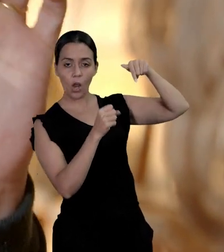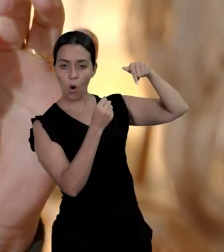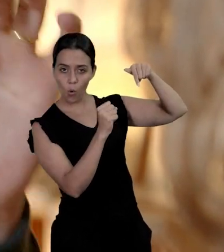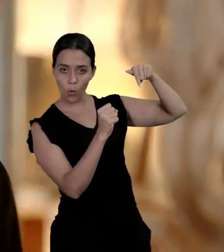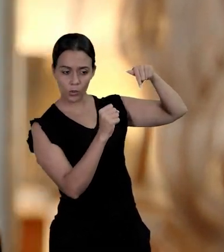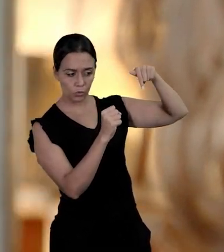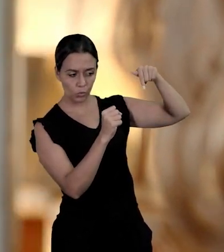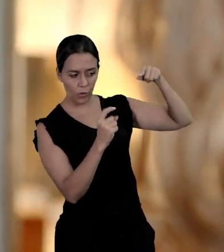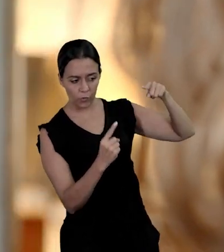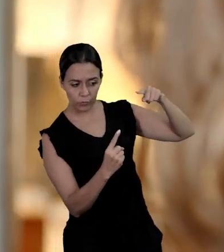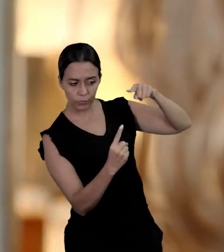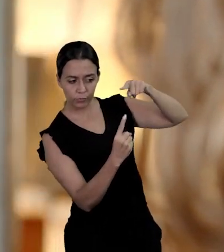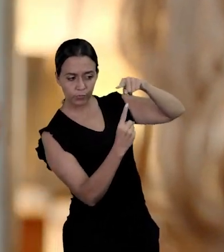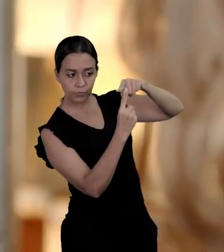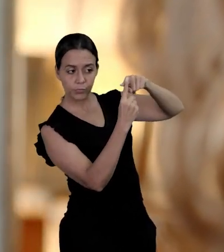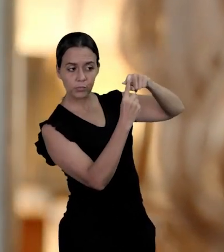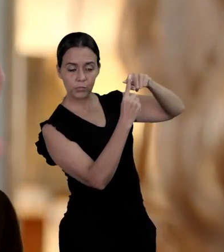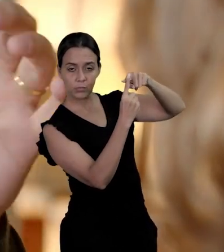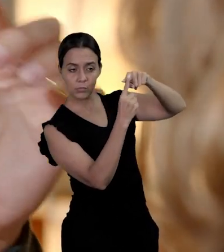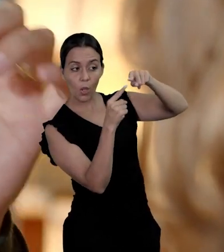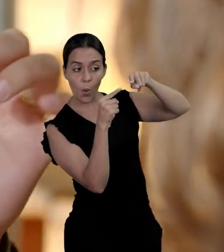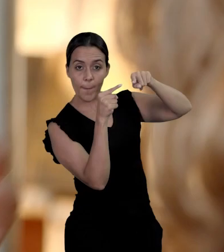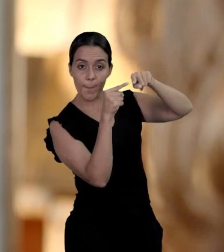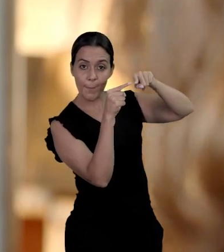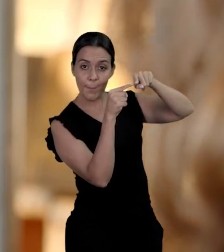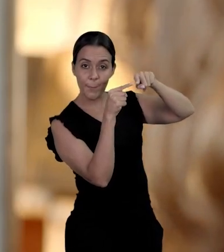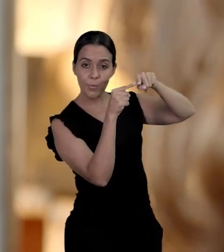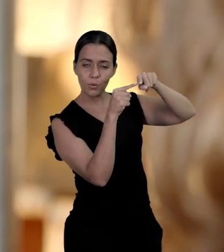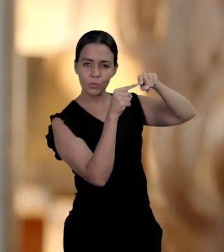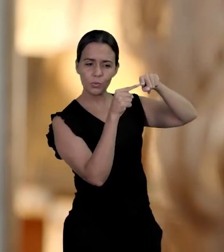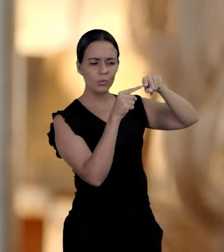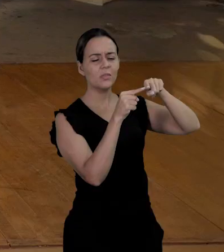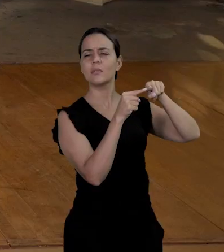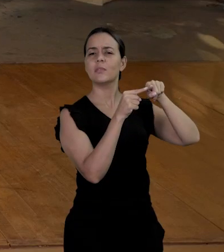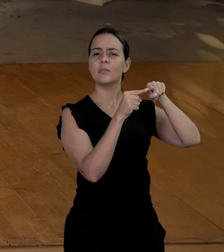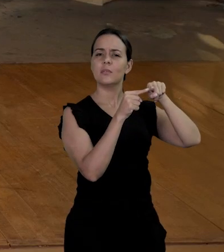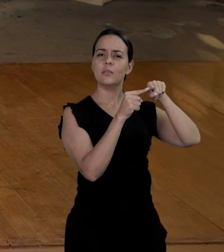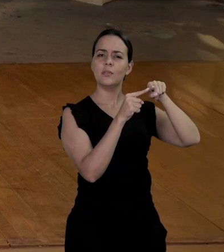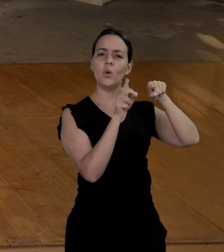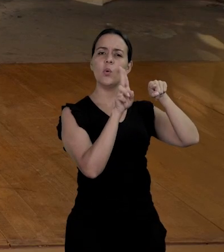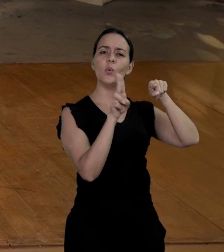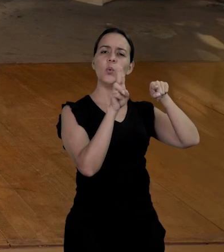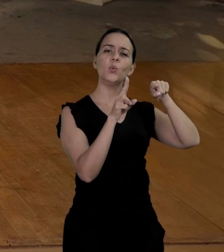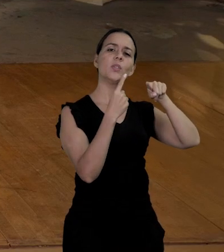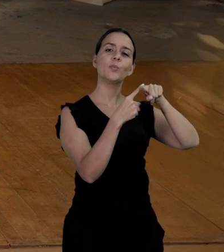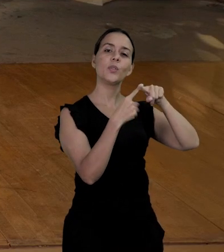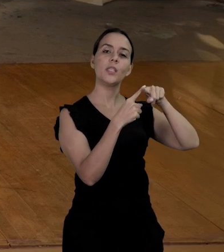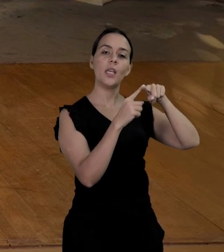Se eu juntar esses dois pontos, essas duas respostas, não dão um ponto? Sim. Por que eu utilizo esse ponto?